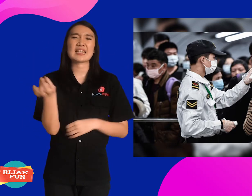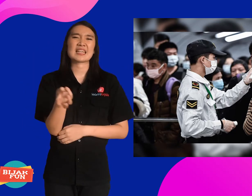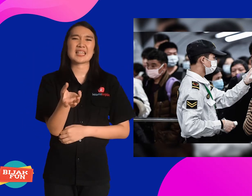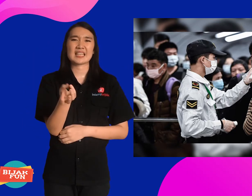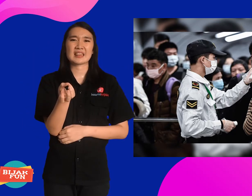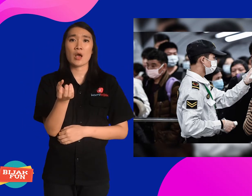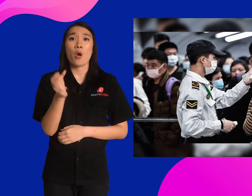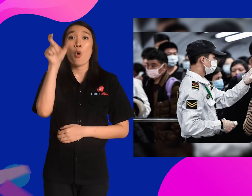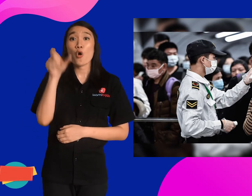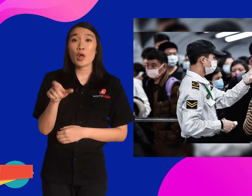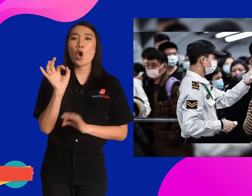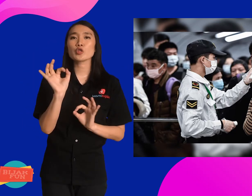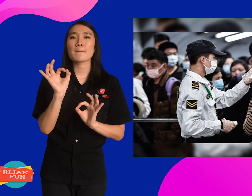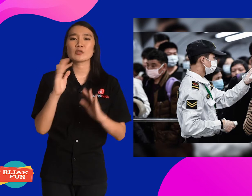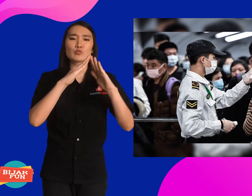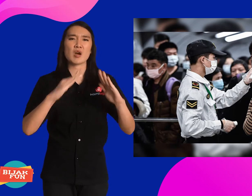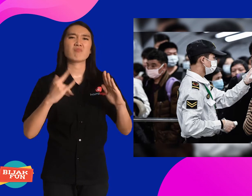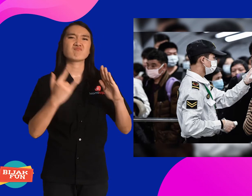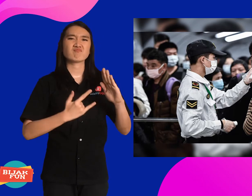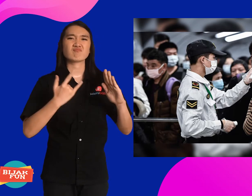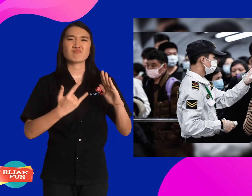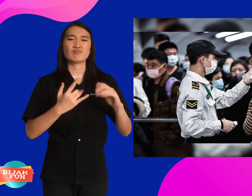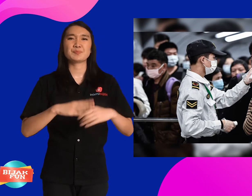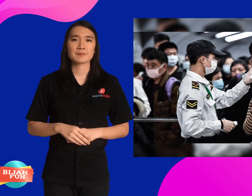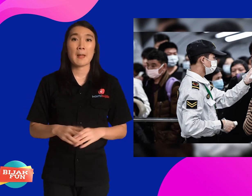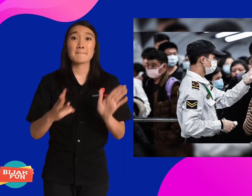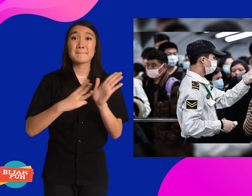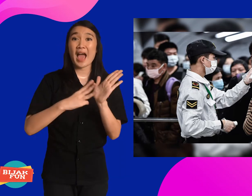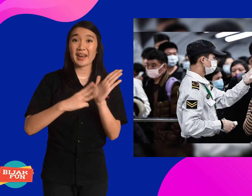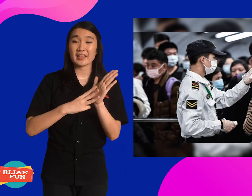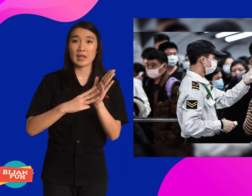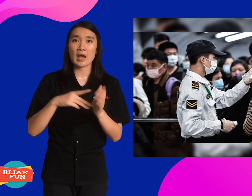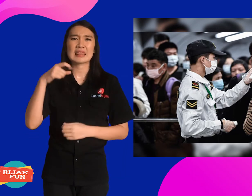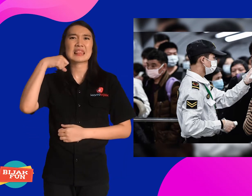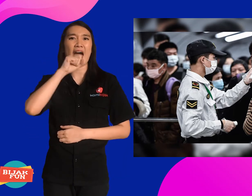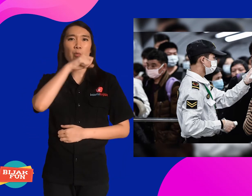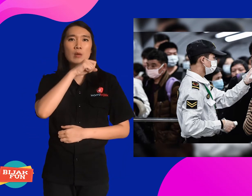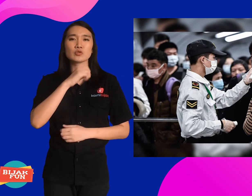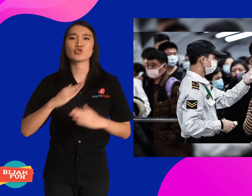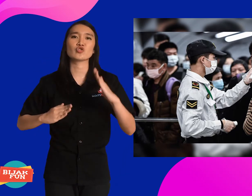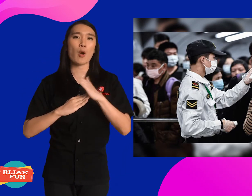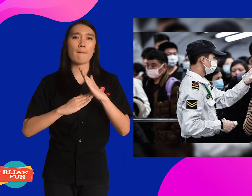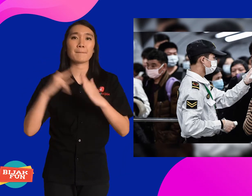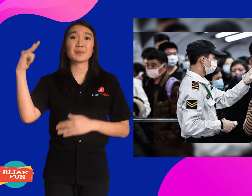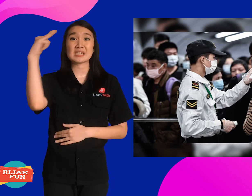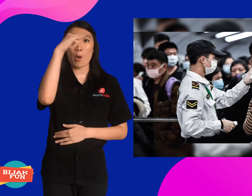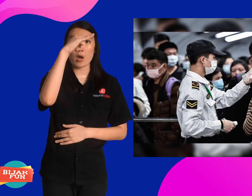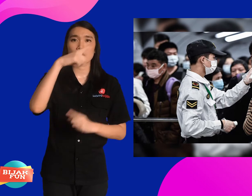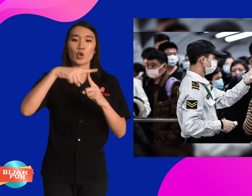Di bulan Maret, Taiwan mulai memberhentikan jadwal penerbangan.